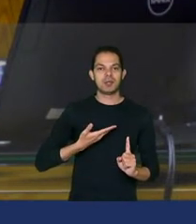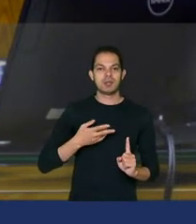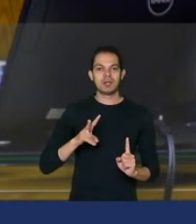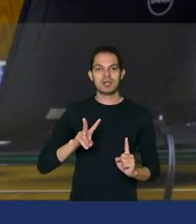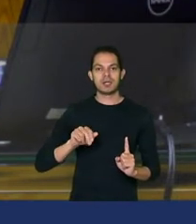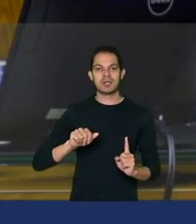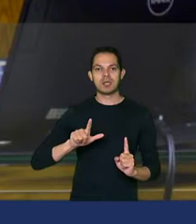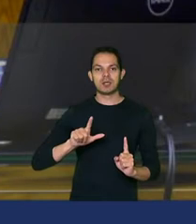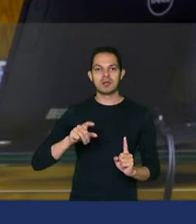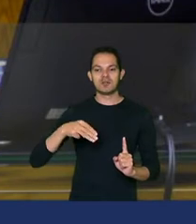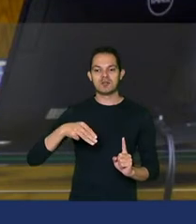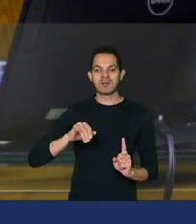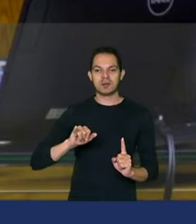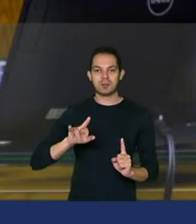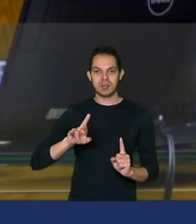VAMOS OUVIR AGORA O COMPANHEIRO VALMIR, DO PT DA